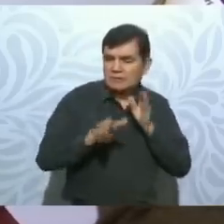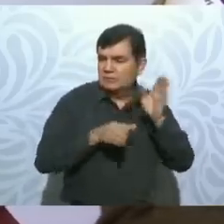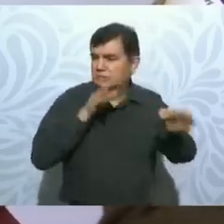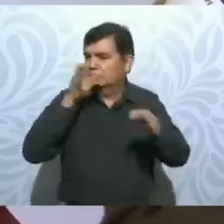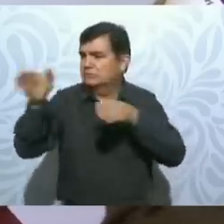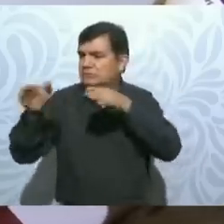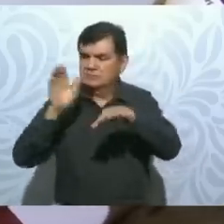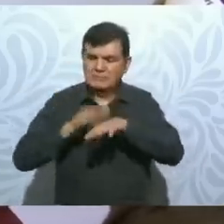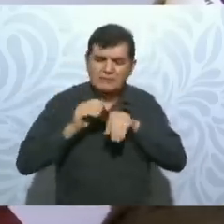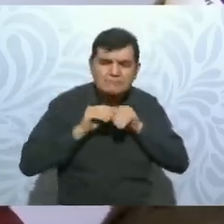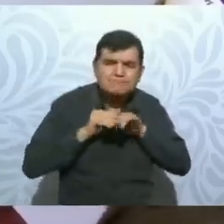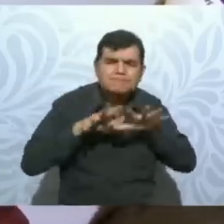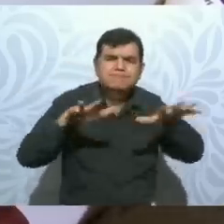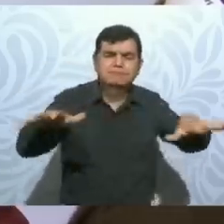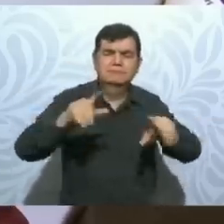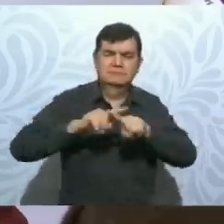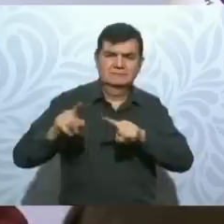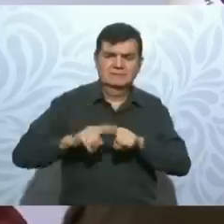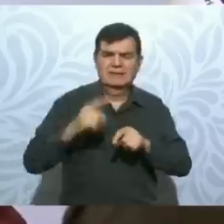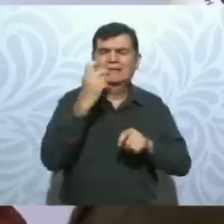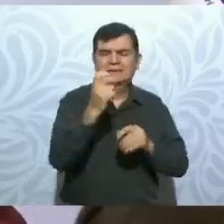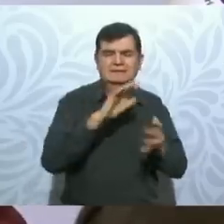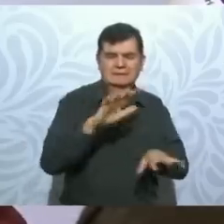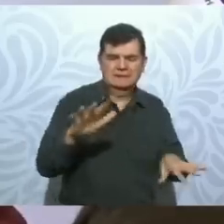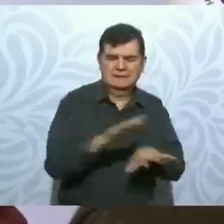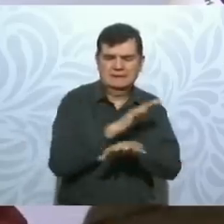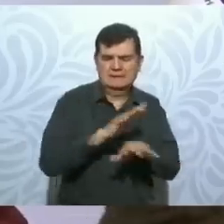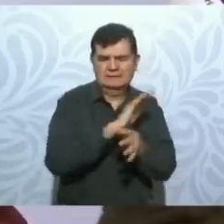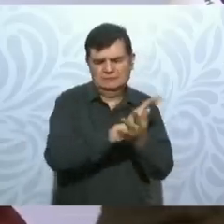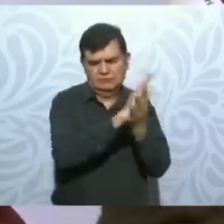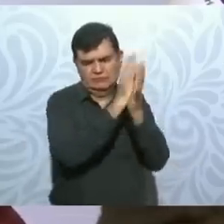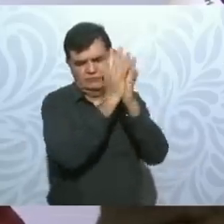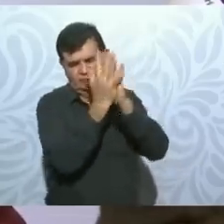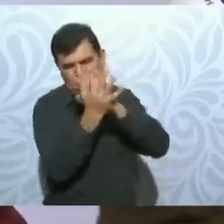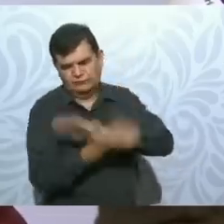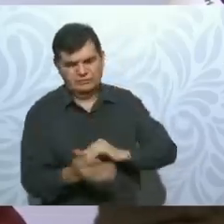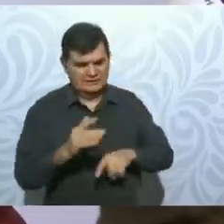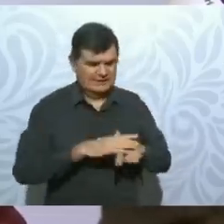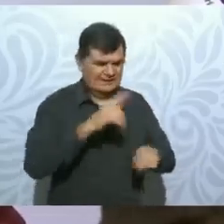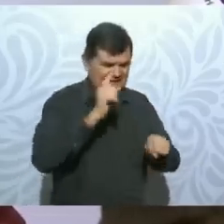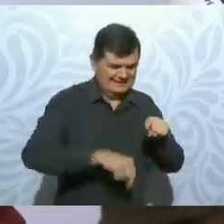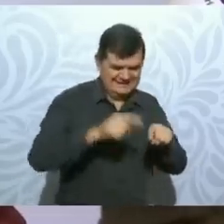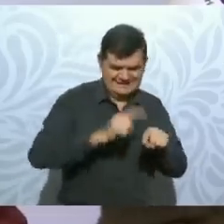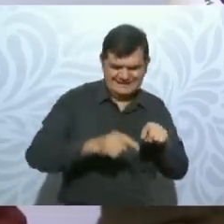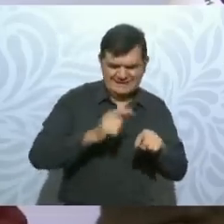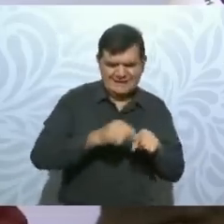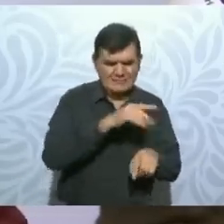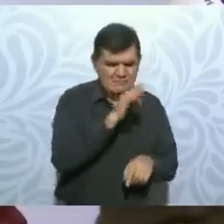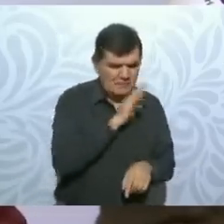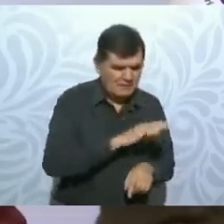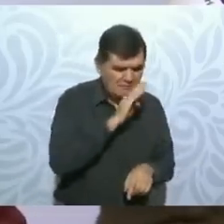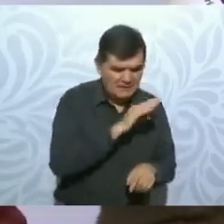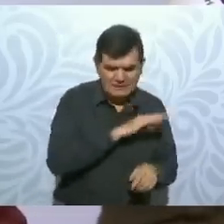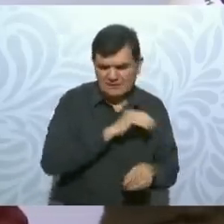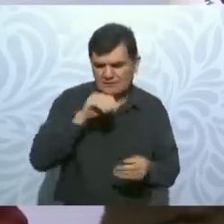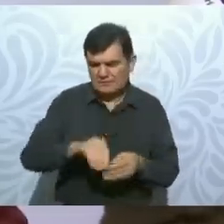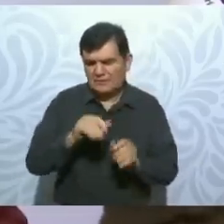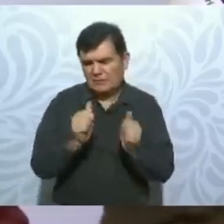tiene como fin transformar las zonas de alta marginación y vulnerabilidad en zonas de paz